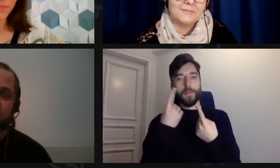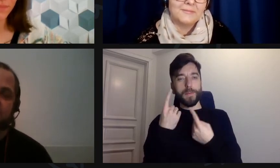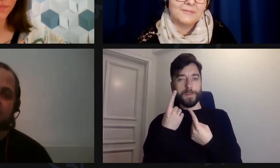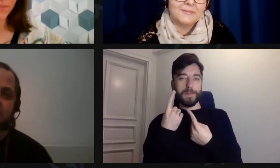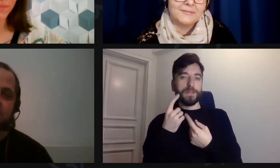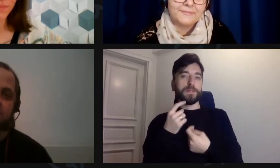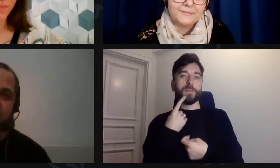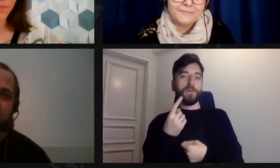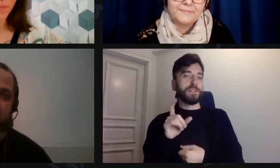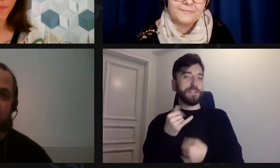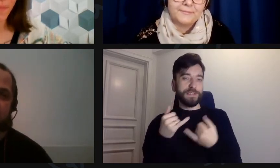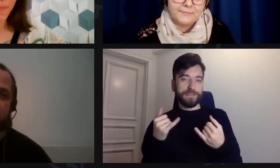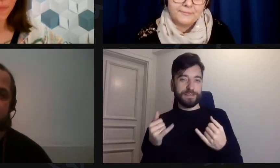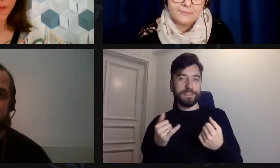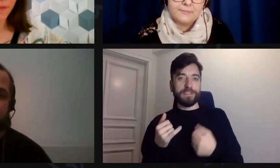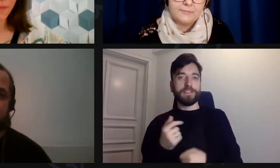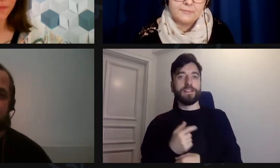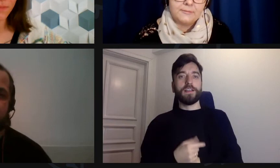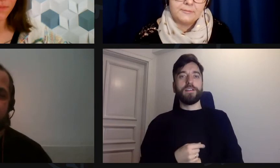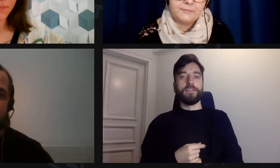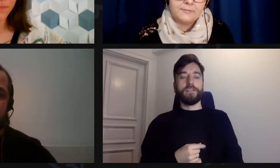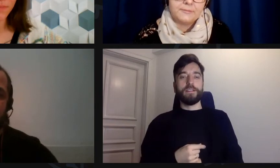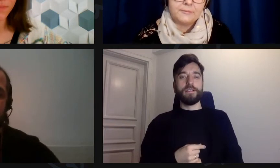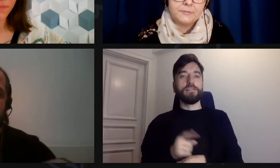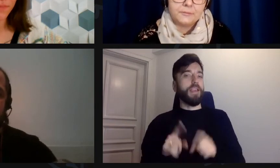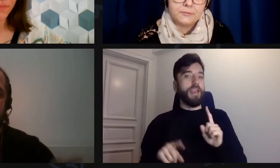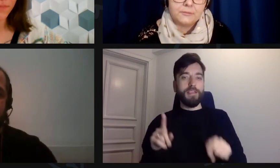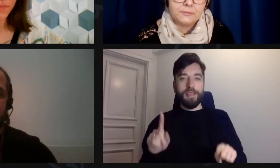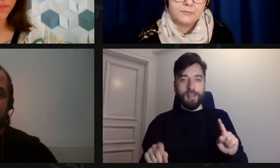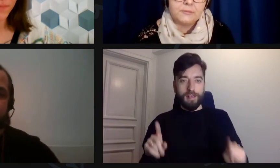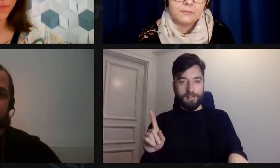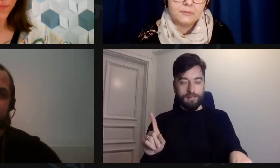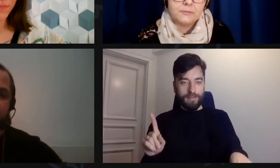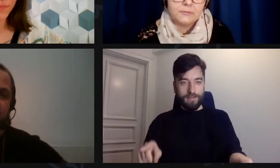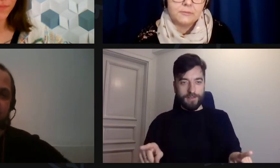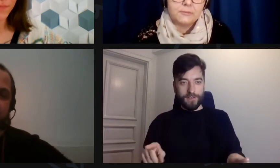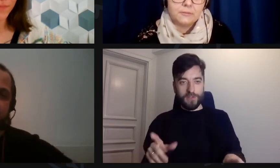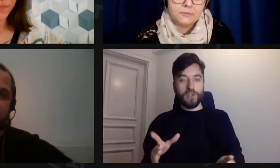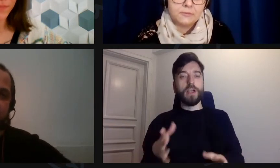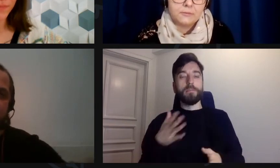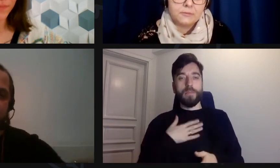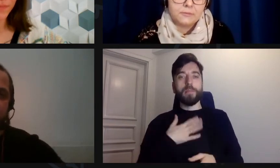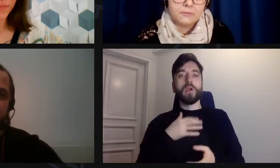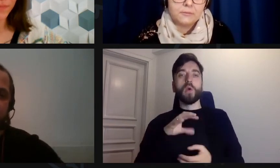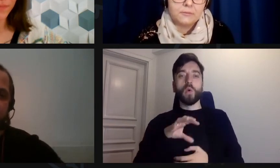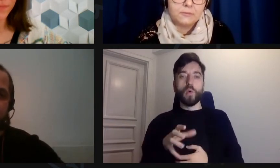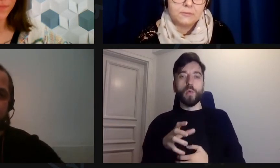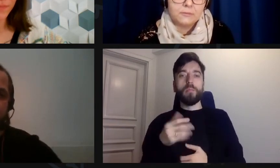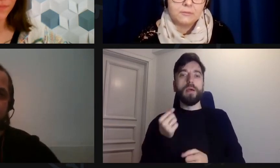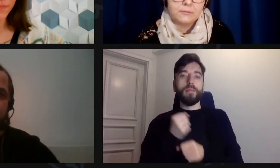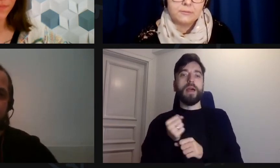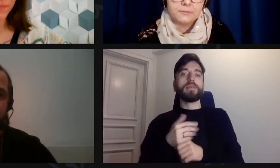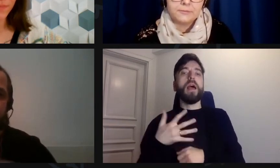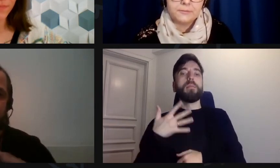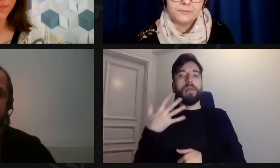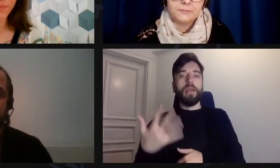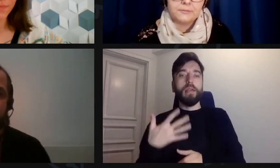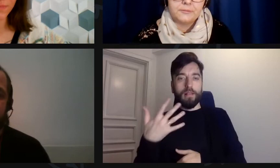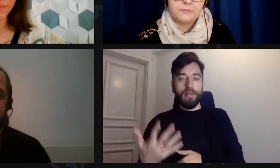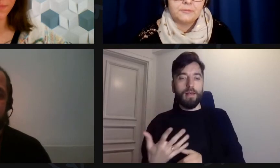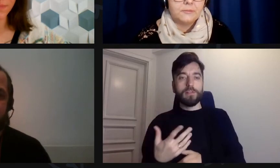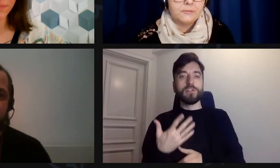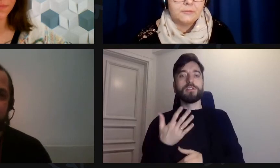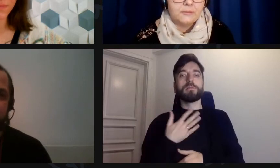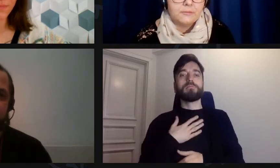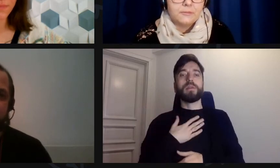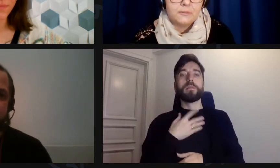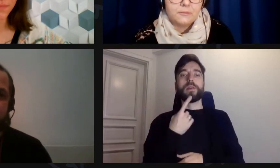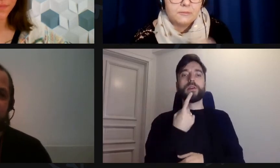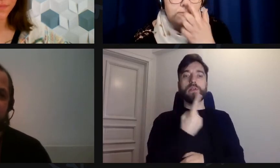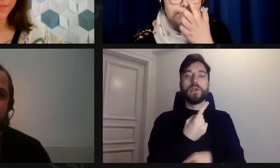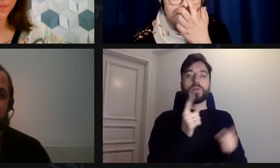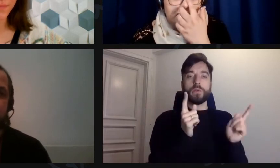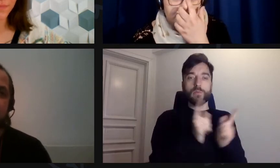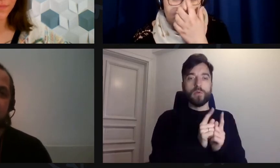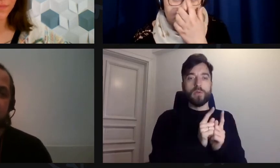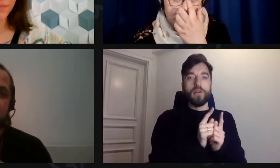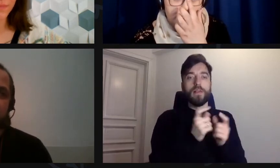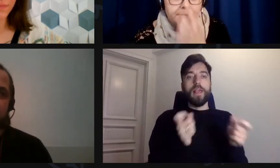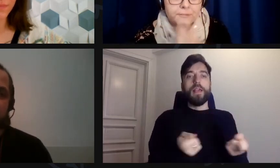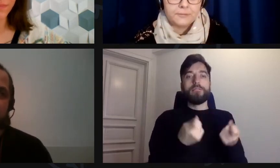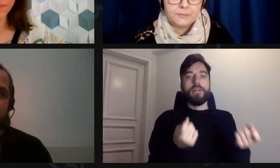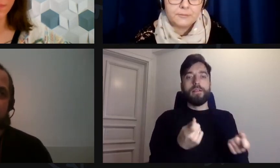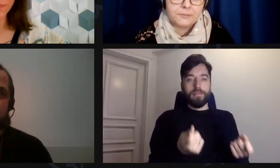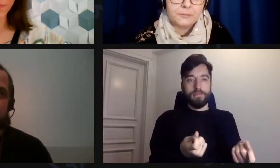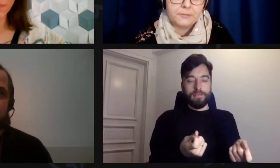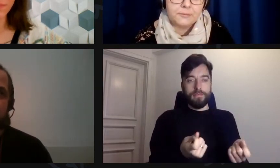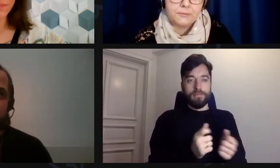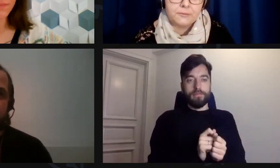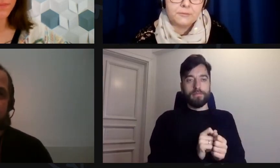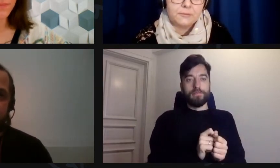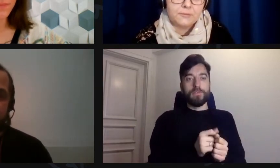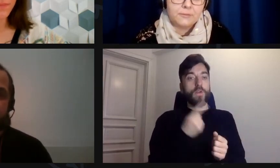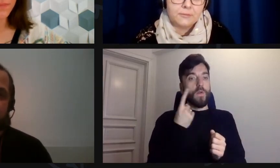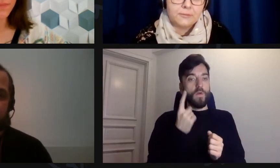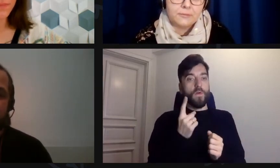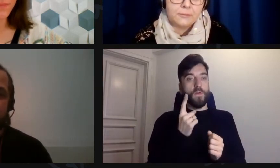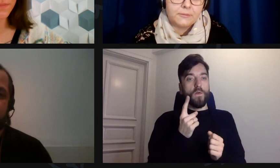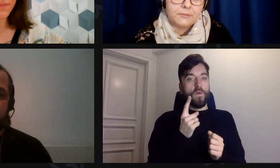Niezależnie od tego czy mamy grupę, z która pracujemy przez pięć lat czy mamy jedno spotkanie to to spotkanie jest spotkaniem z dziećmi